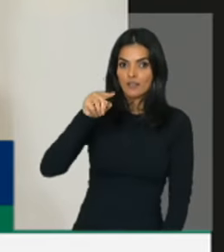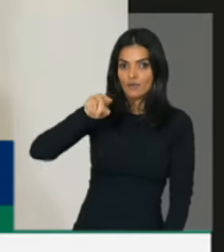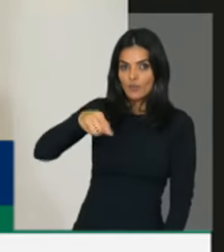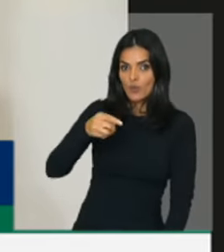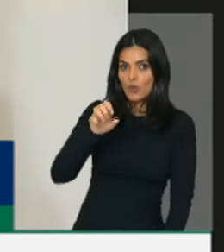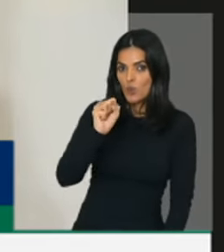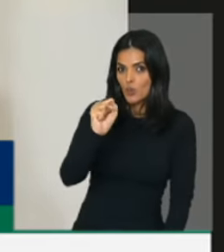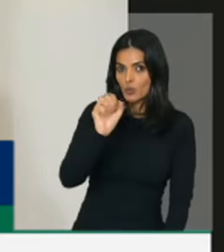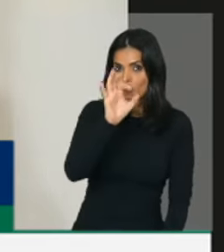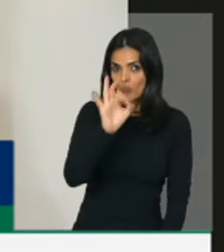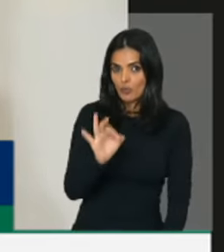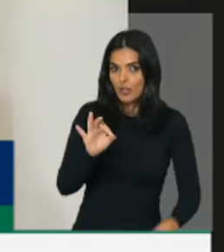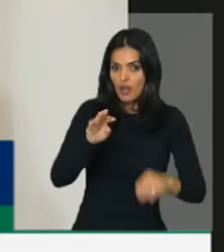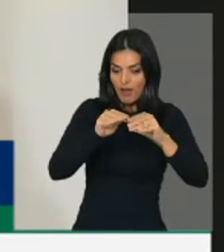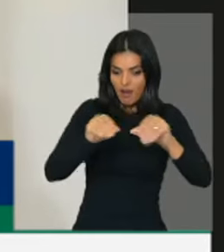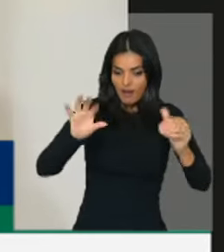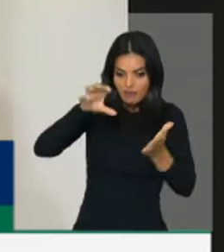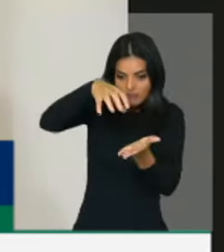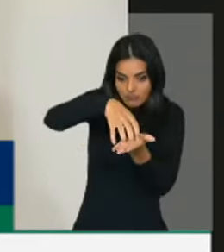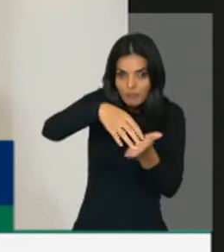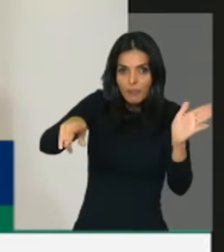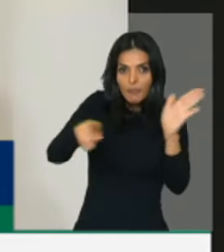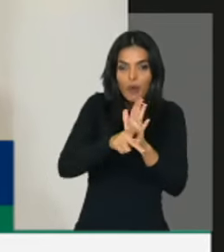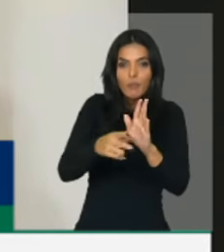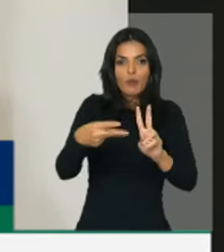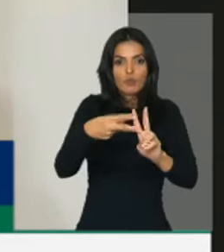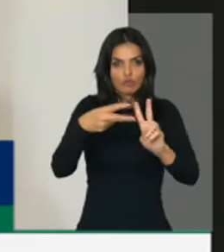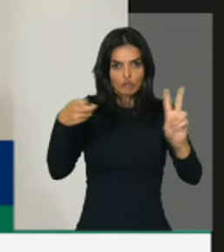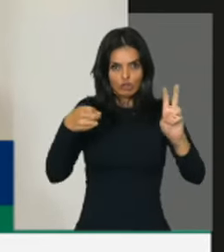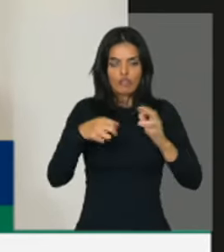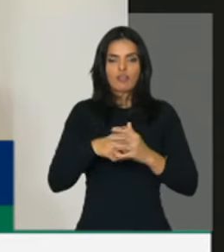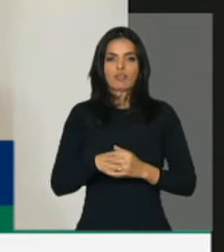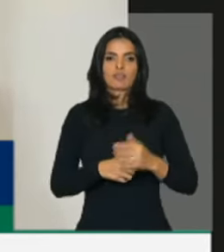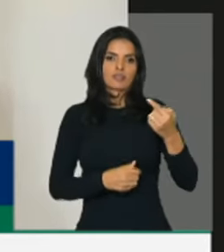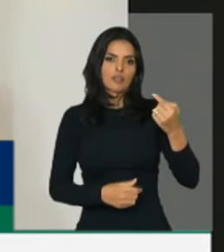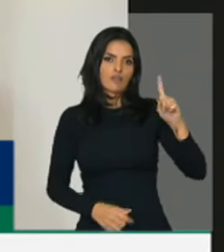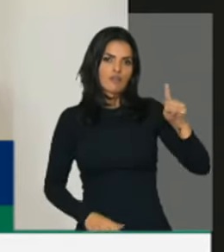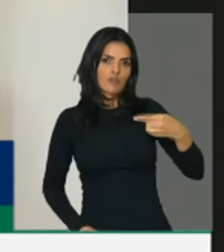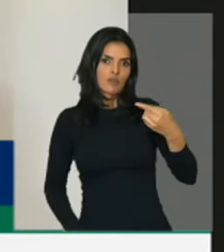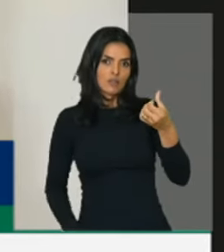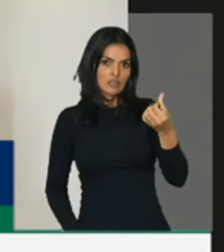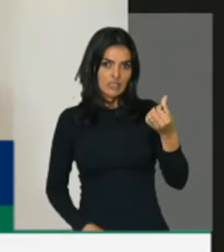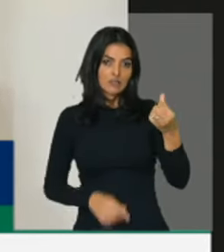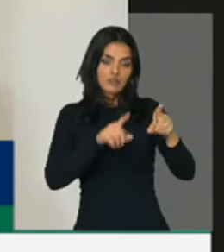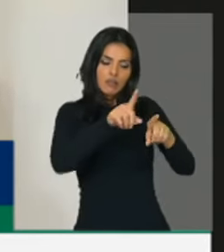DE ÁREA INDÍGENA. 7,6 TRABALHANDO E PLANTANDO. QUAL É A SOLUÇÃO DESSE PAÍS? PRIMEIRO É DIZER QUE A